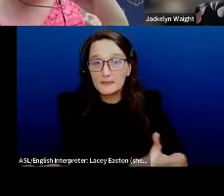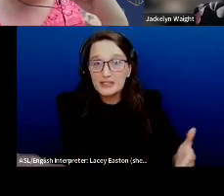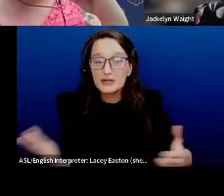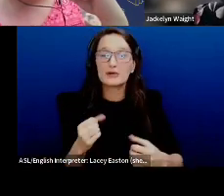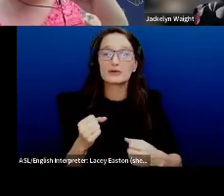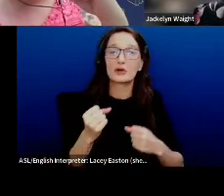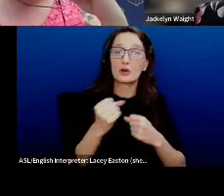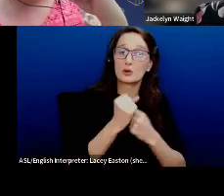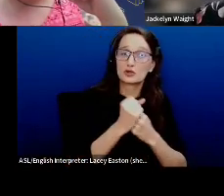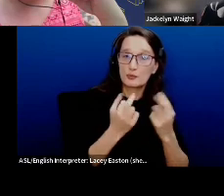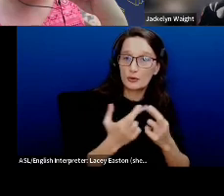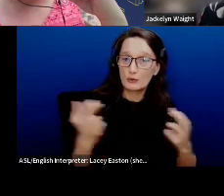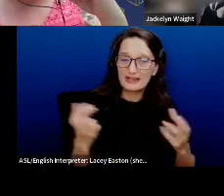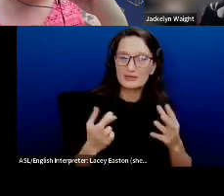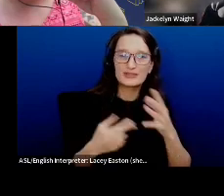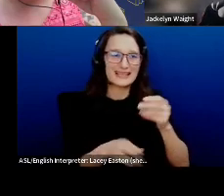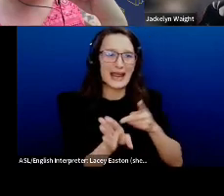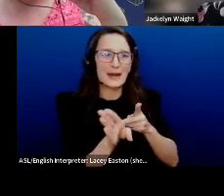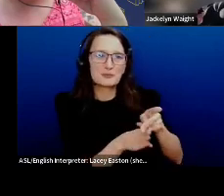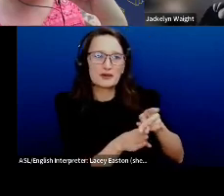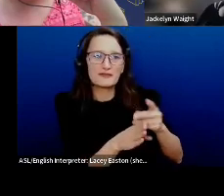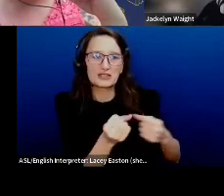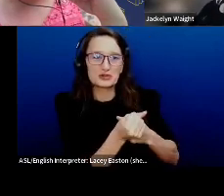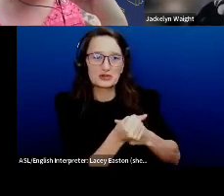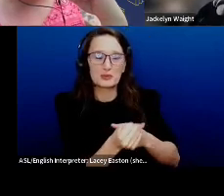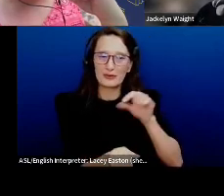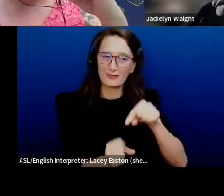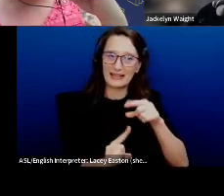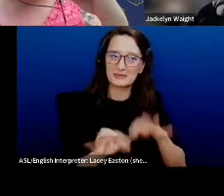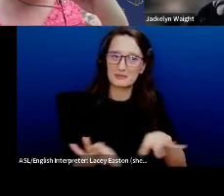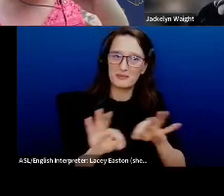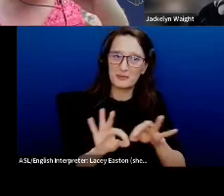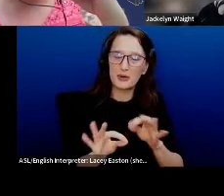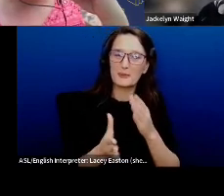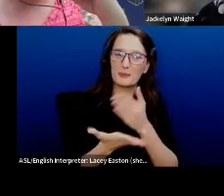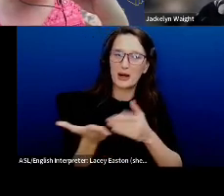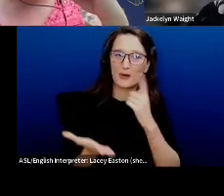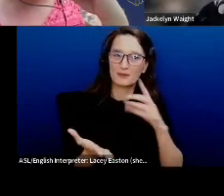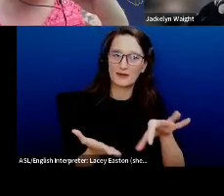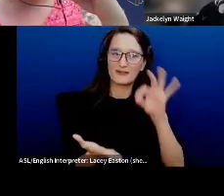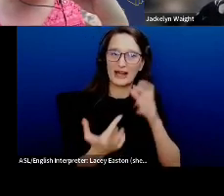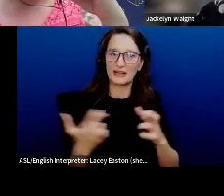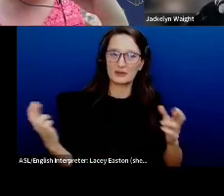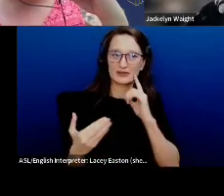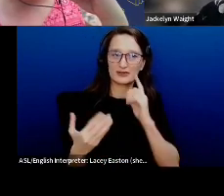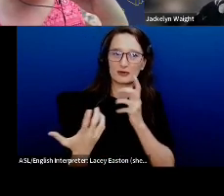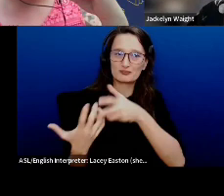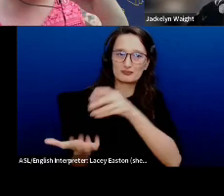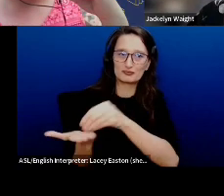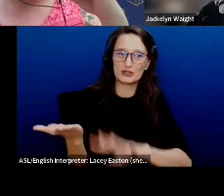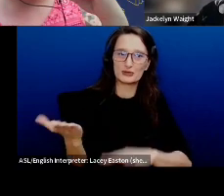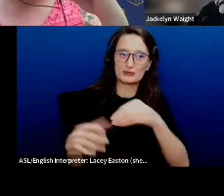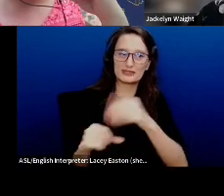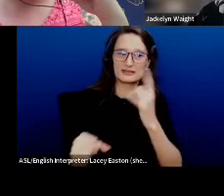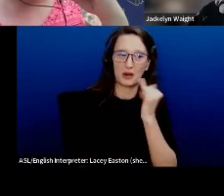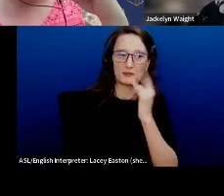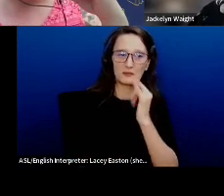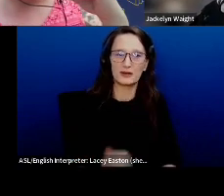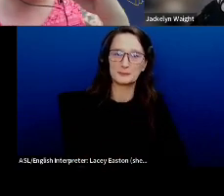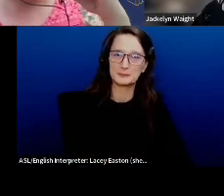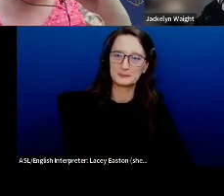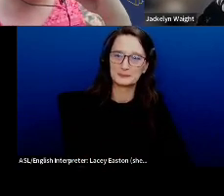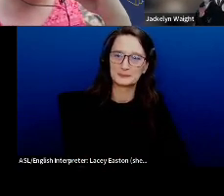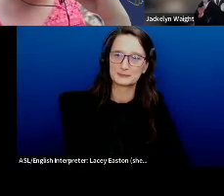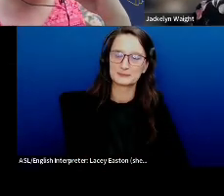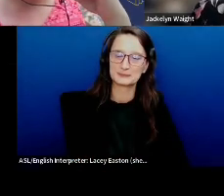es fundamental para encontrar recursos para los estudiantes de California. Diapositiva.